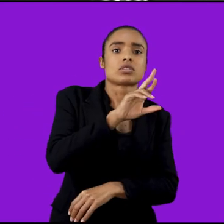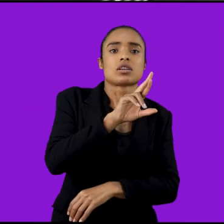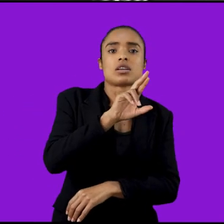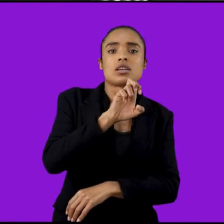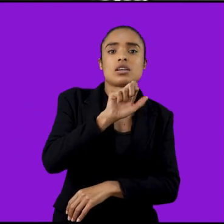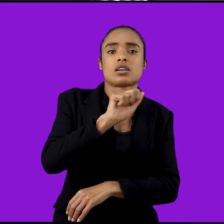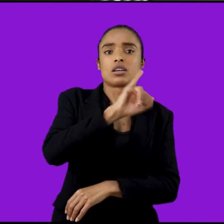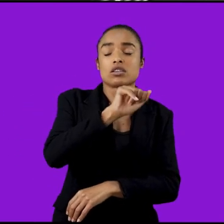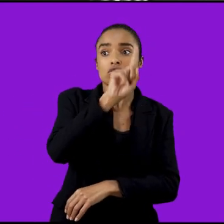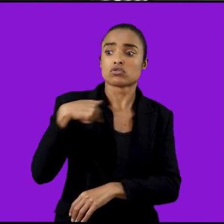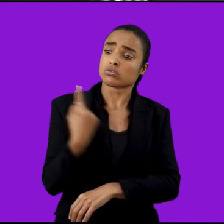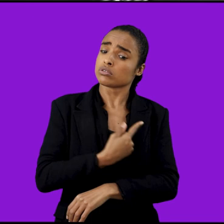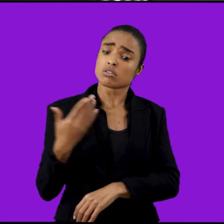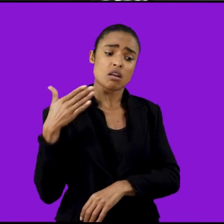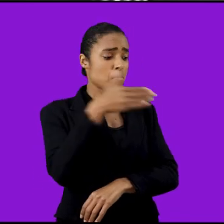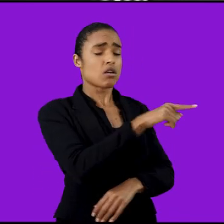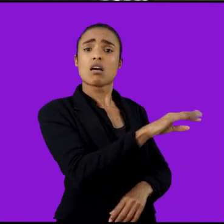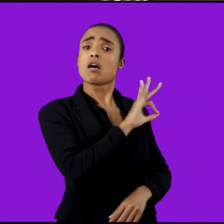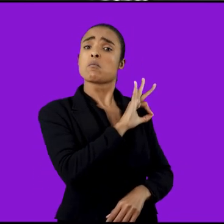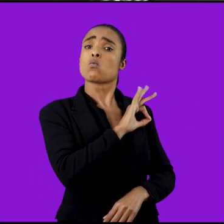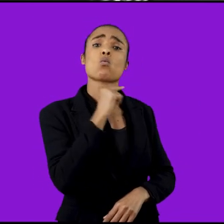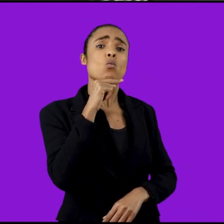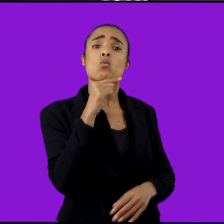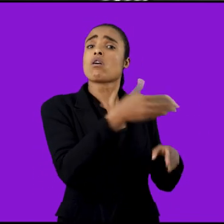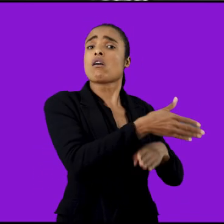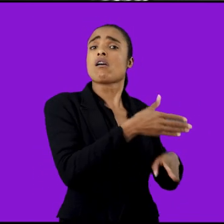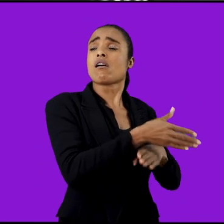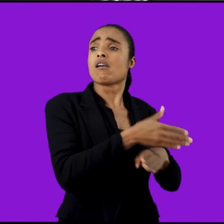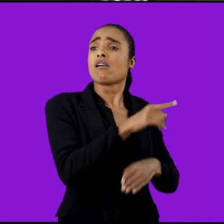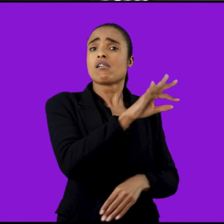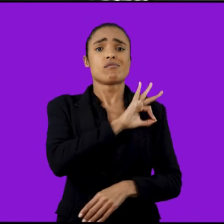o pessoal do Reaja. E quando a gente chegou lá, os militar não deixou a gente entrar.